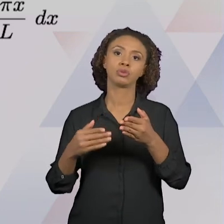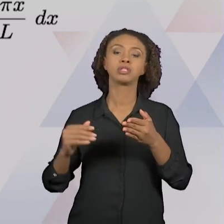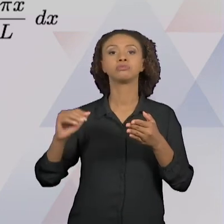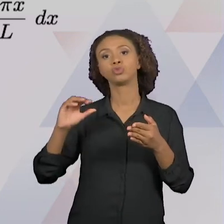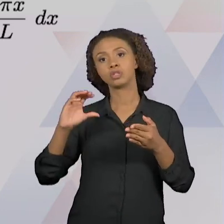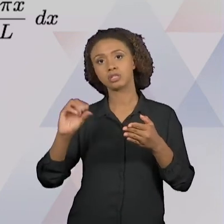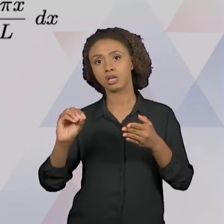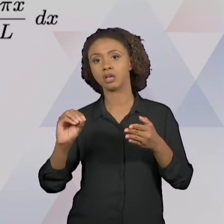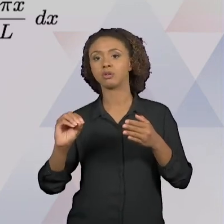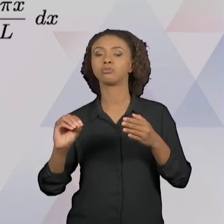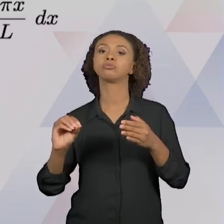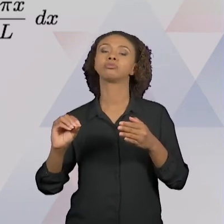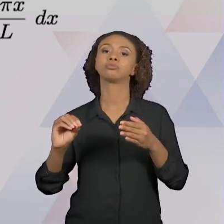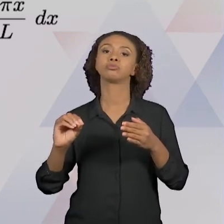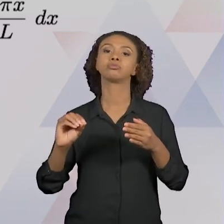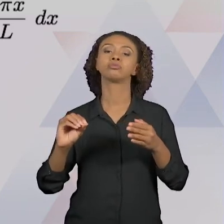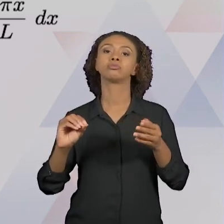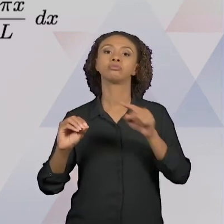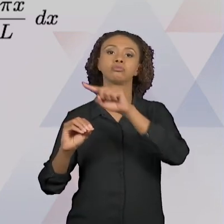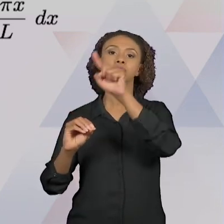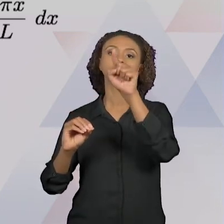ENTÃO MULTIPLICA POR DOIS NOVAMENTE. MESMA IDEIA.